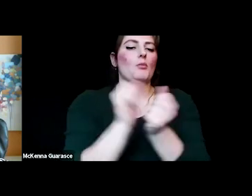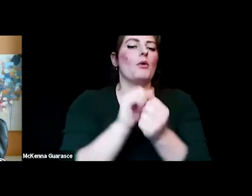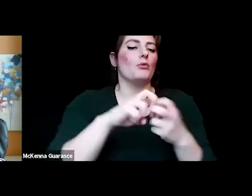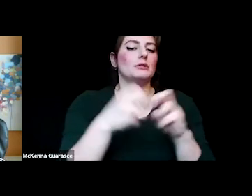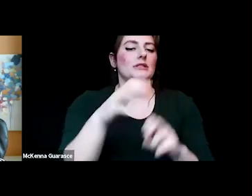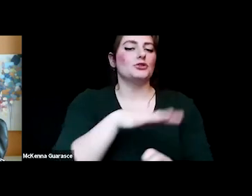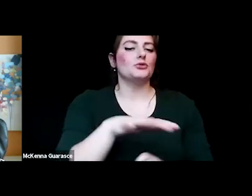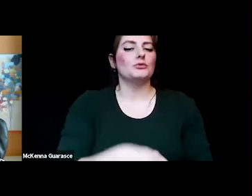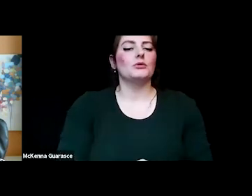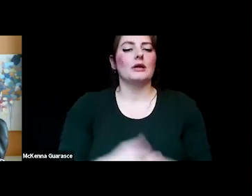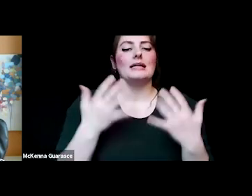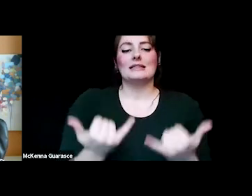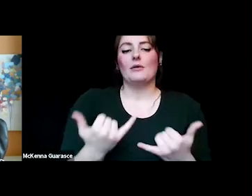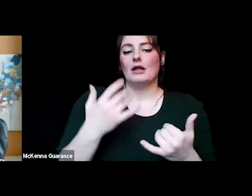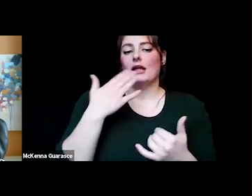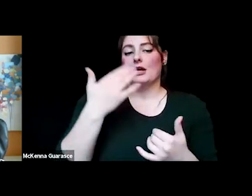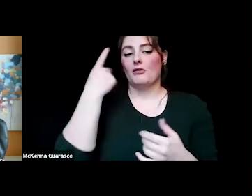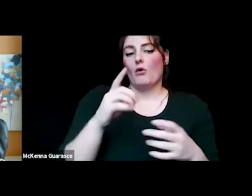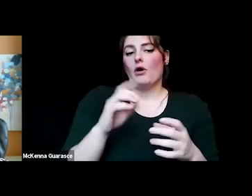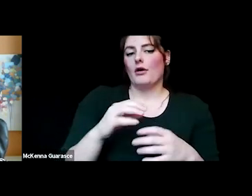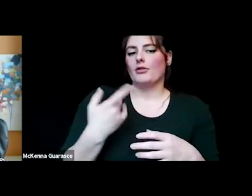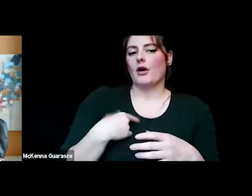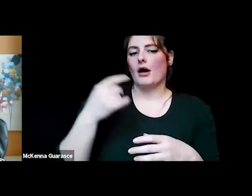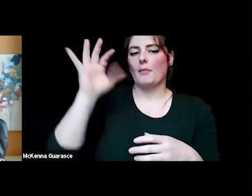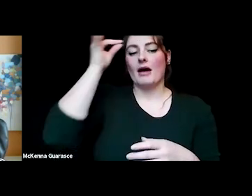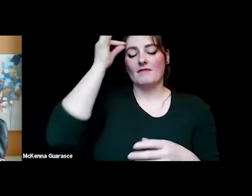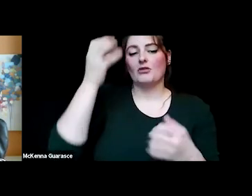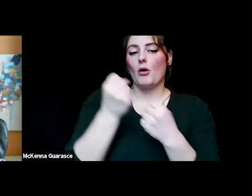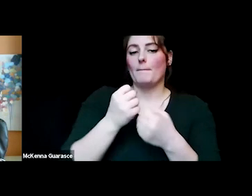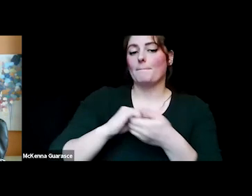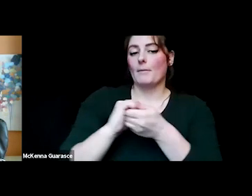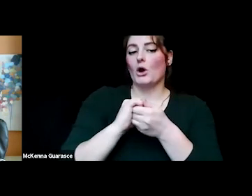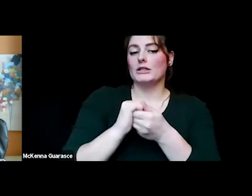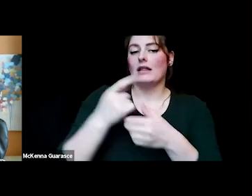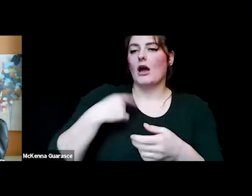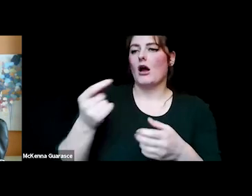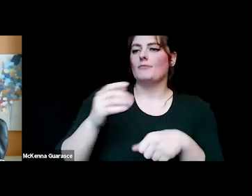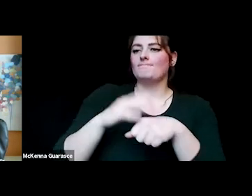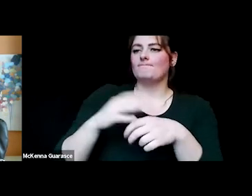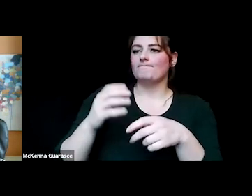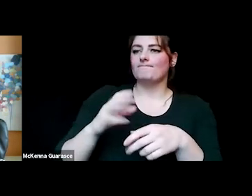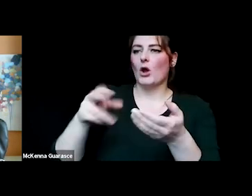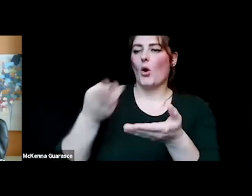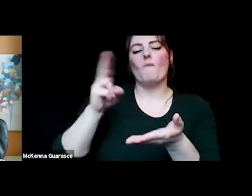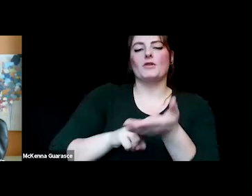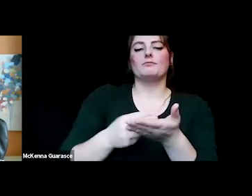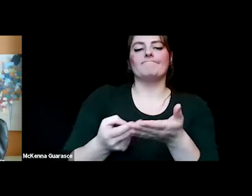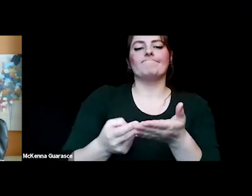con sus socios federales por su liderazgo en este tema. Sus avisos oficiales, documentos de orientación y las preguntas frecuentes